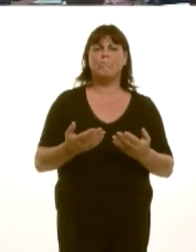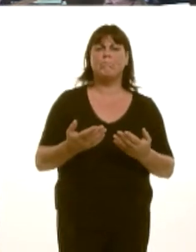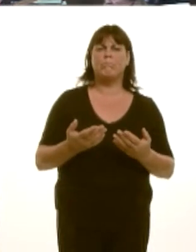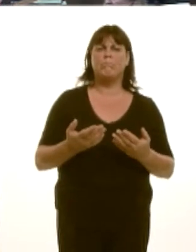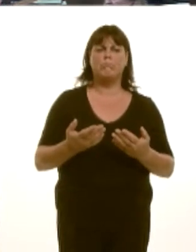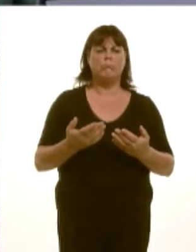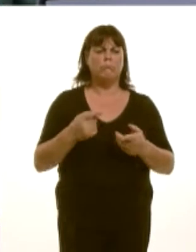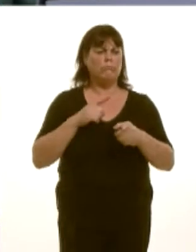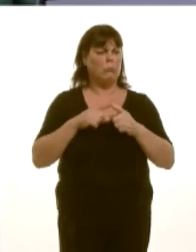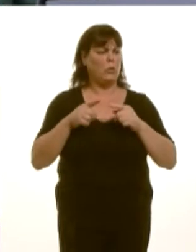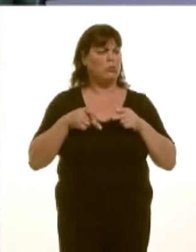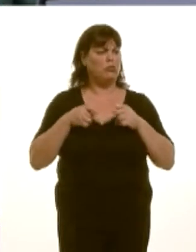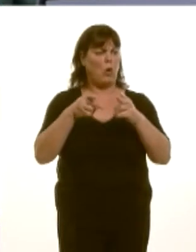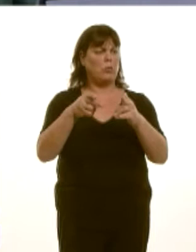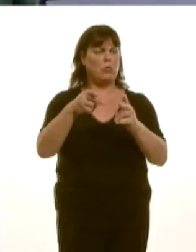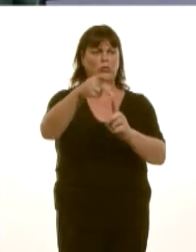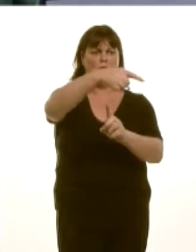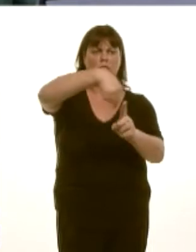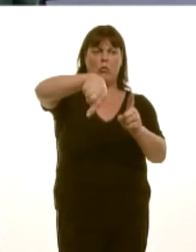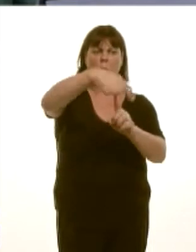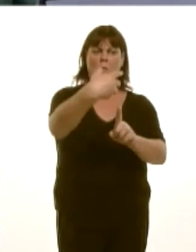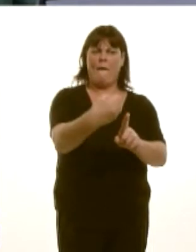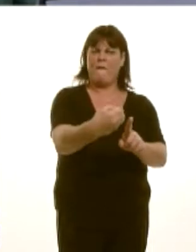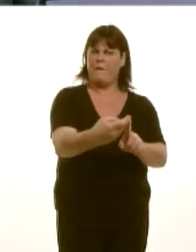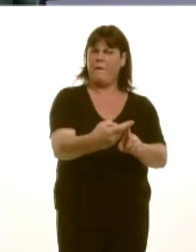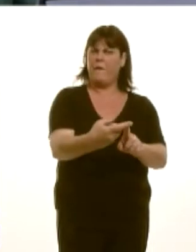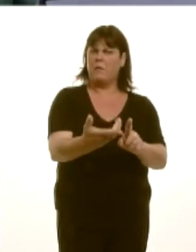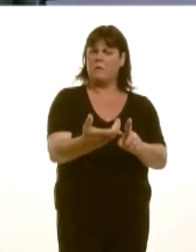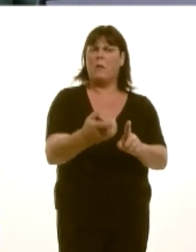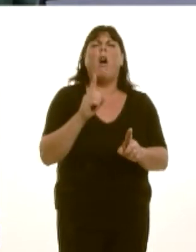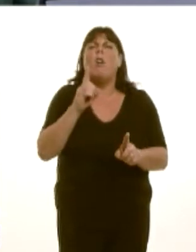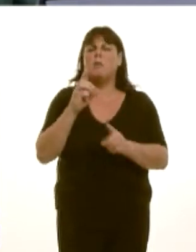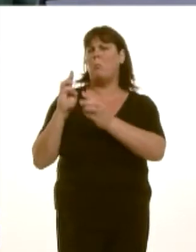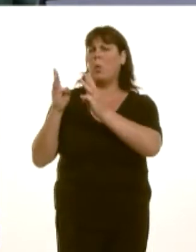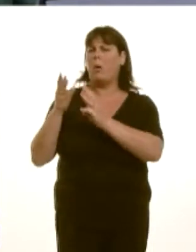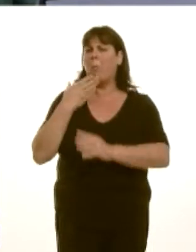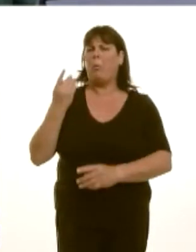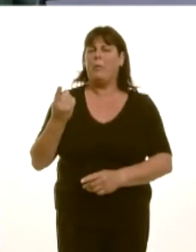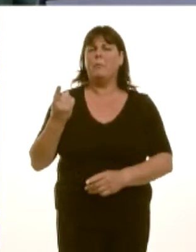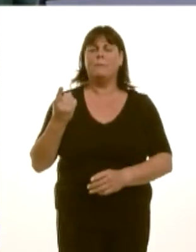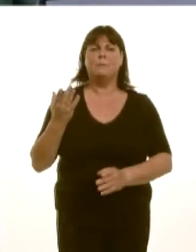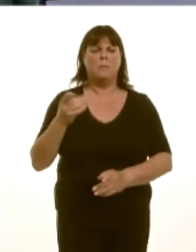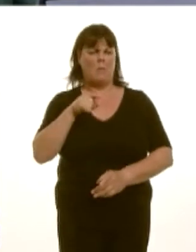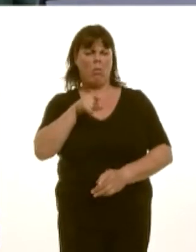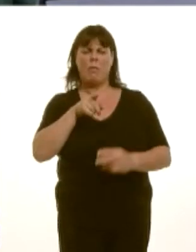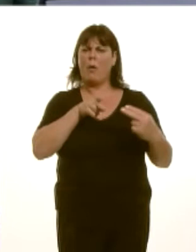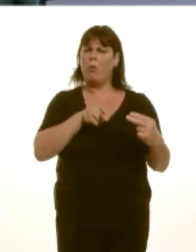O ran yr heol honno, gofynnaf i’r Gweinidog ysgrifennu atoch ynglyn â’r pwynt hwnnw, gydag ateb.